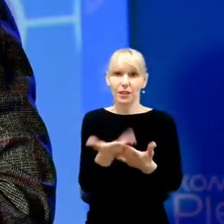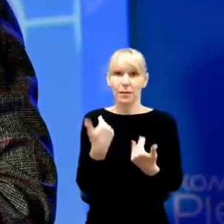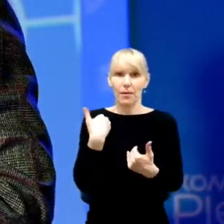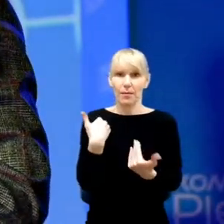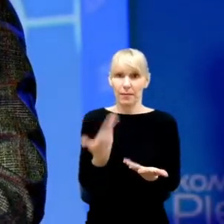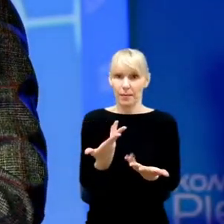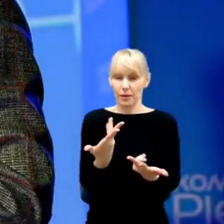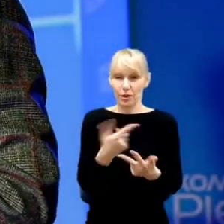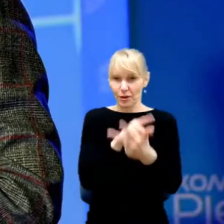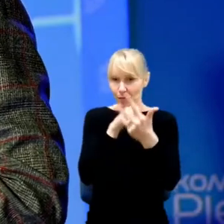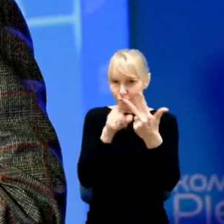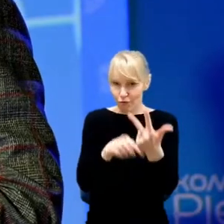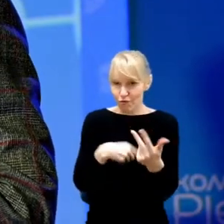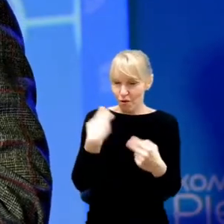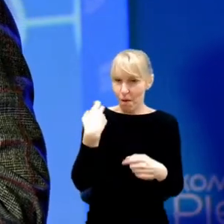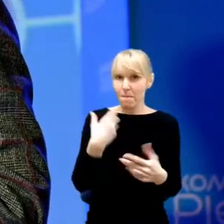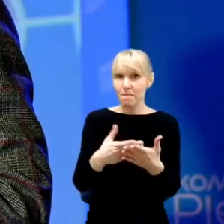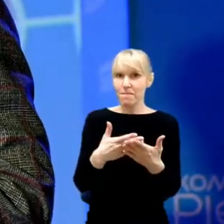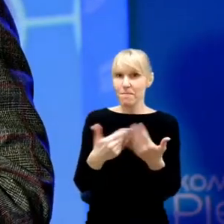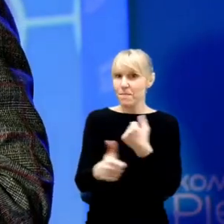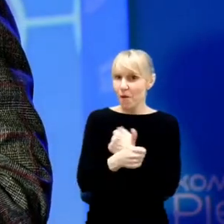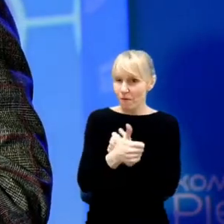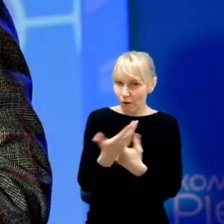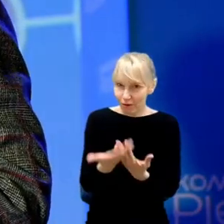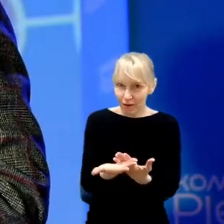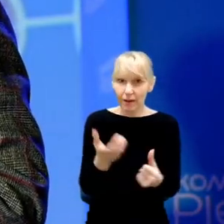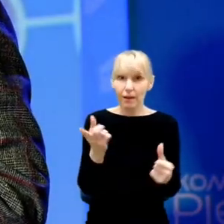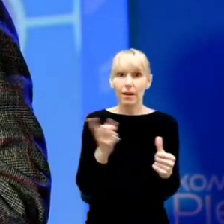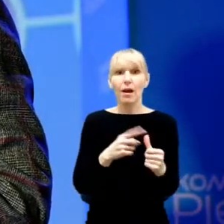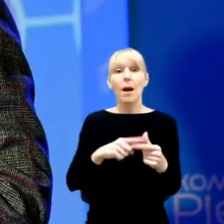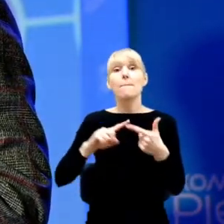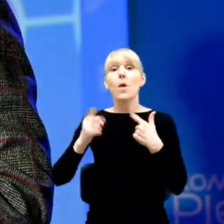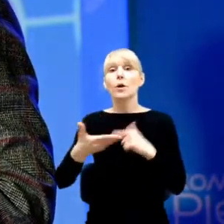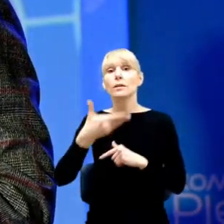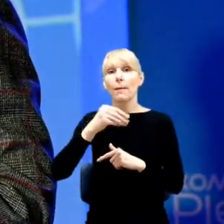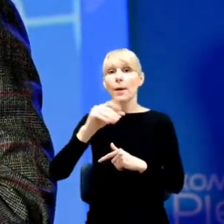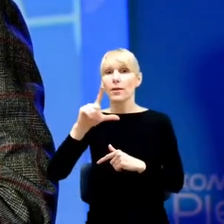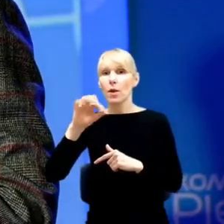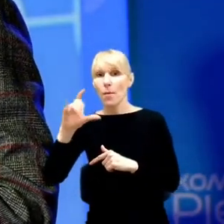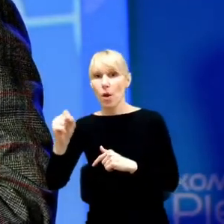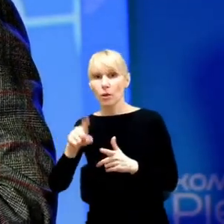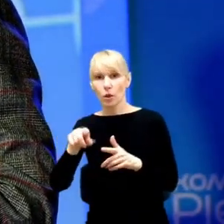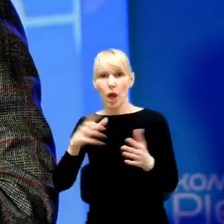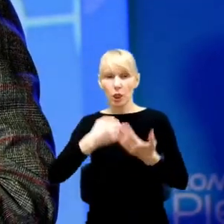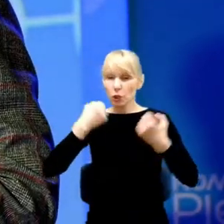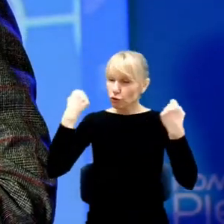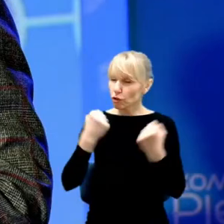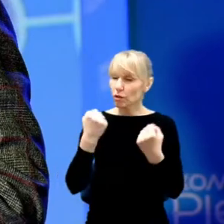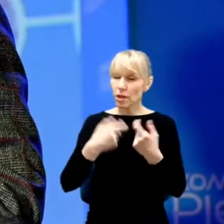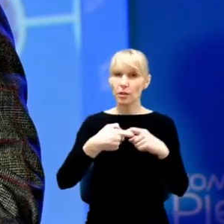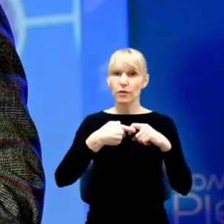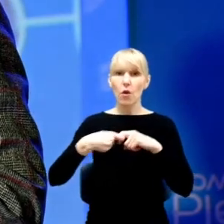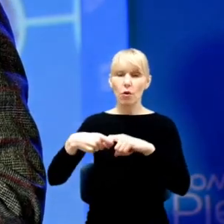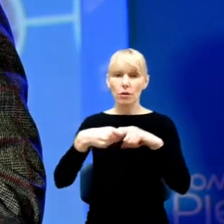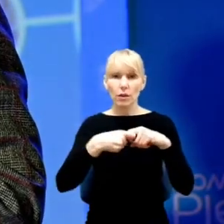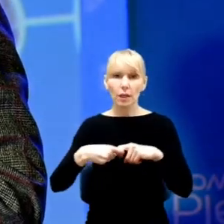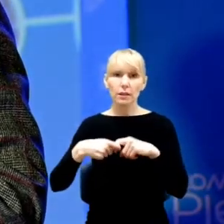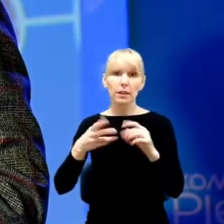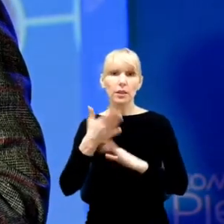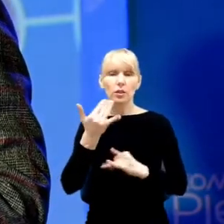Po pierwsze dlatego, że sam tytuł Poza Metropolią jest w tej chwili bardzo silnie związany z wieloma działaniami Związku Miast Polskich.